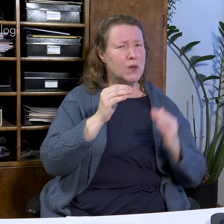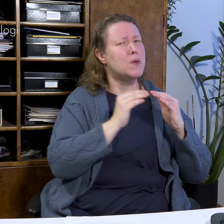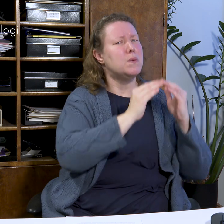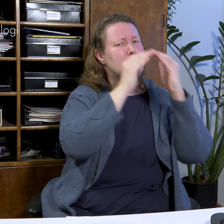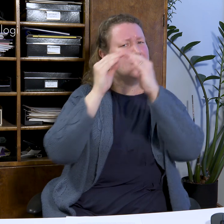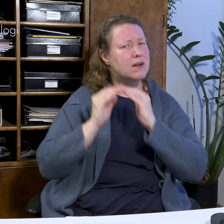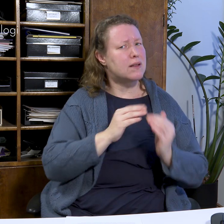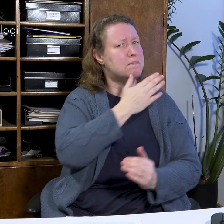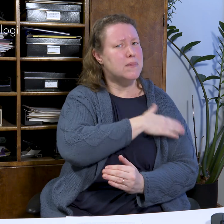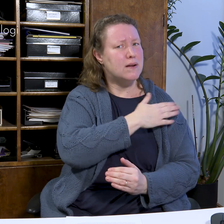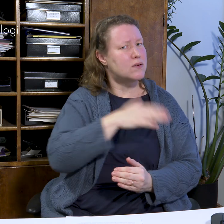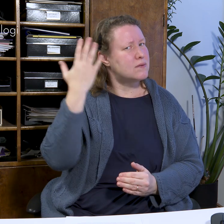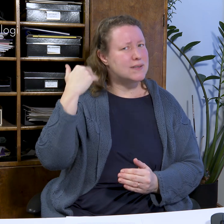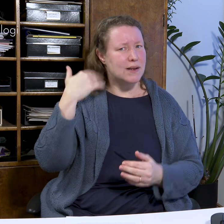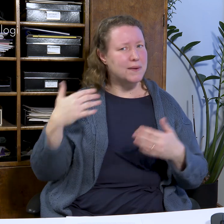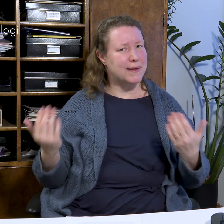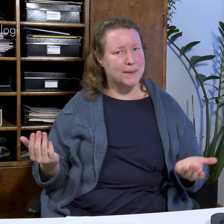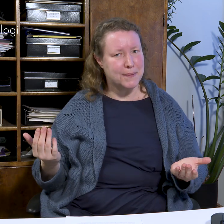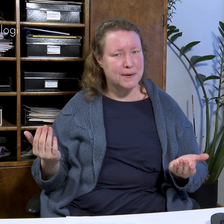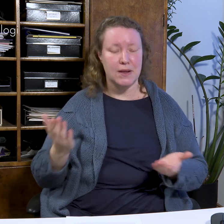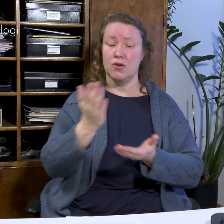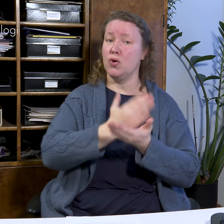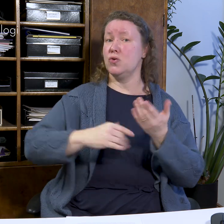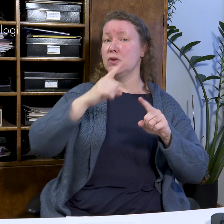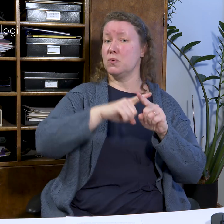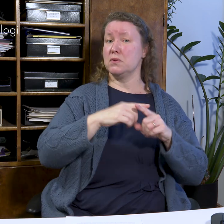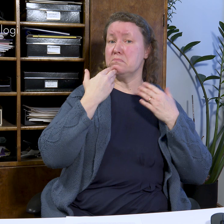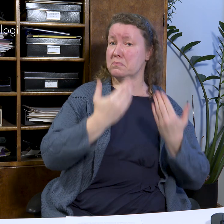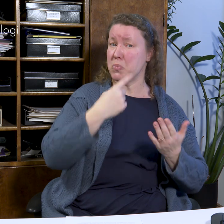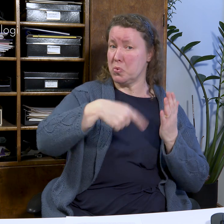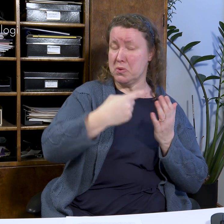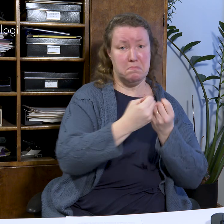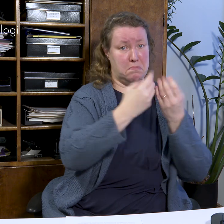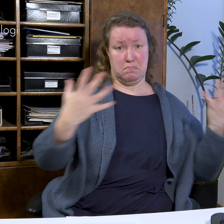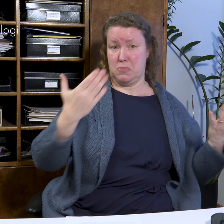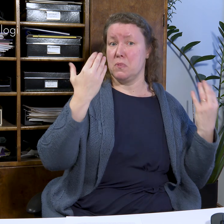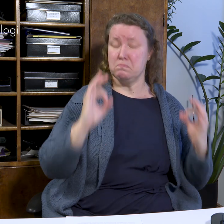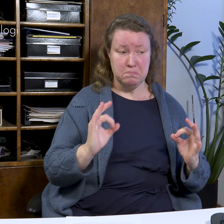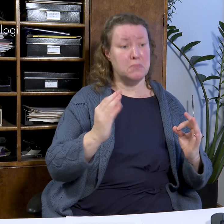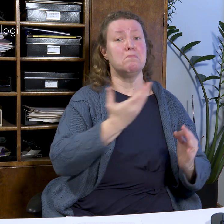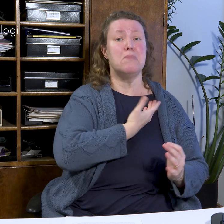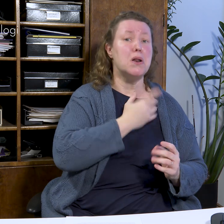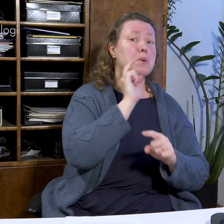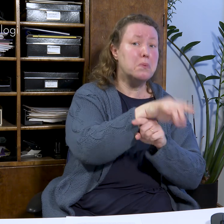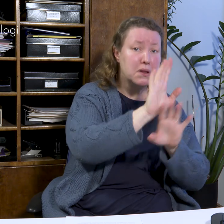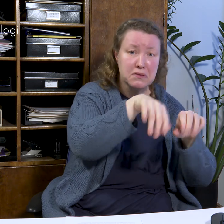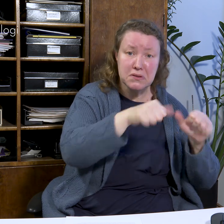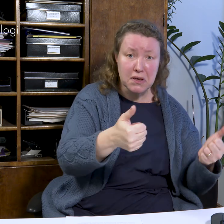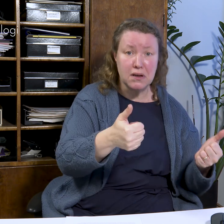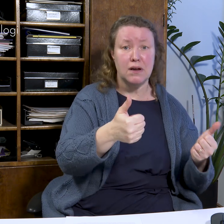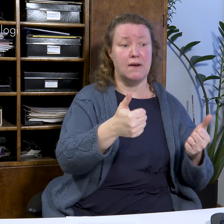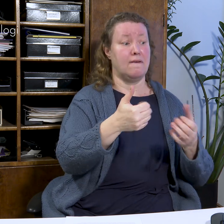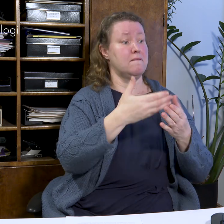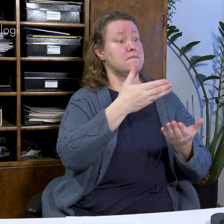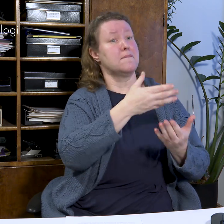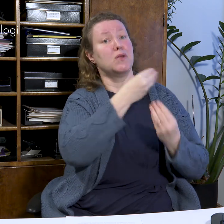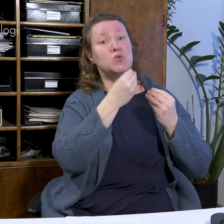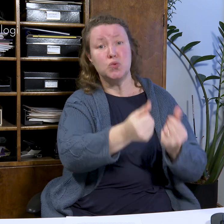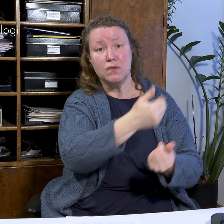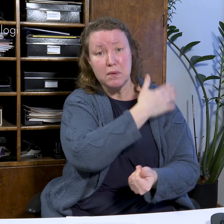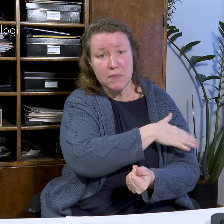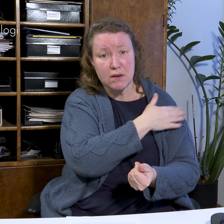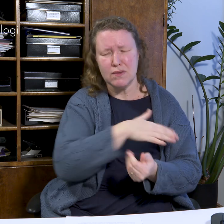yhdessä kunnassa sai hyvää palvelua ja tulkkia sai käyttää vaikka kuinka paljon, -